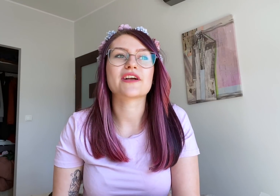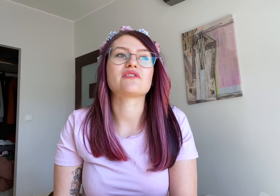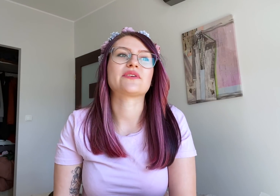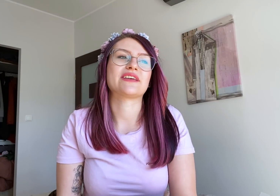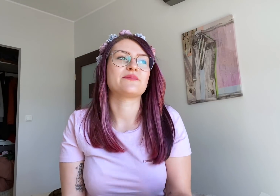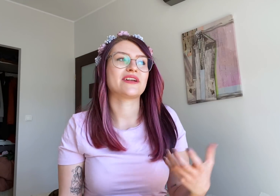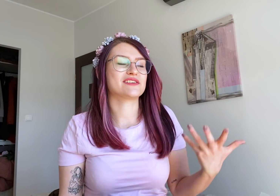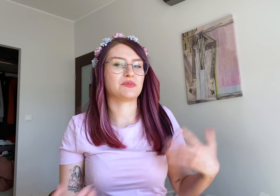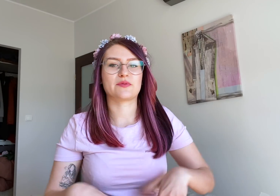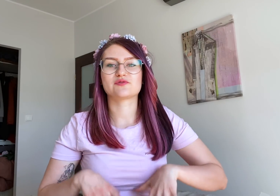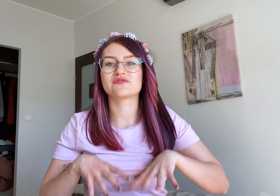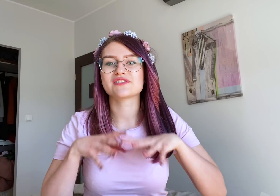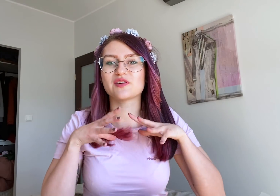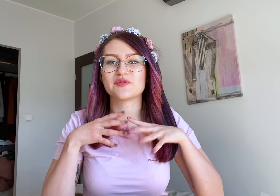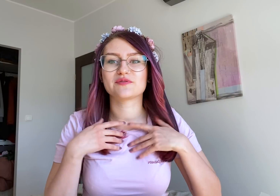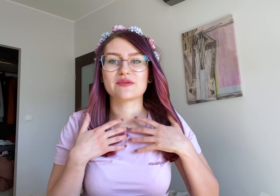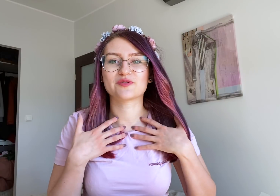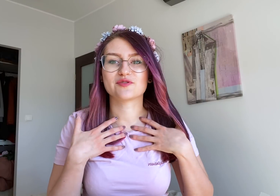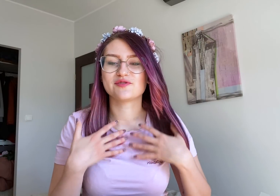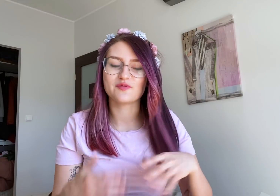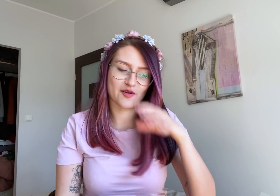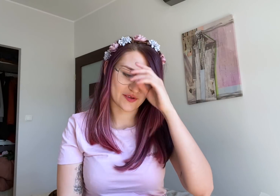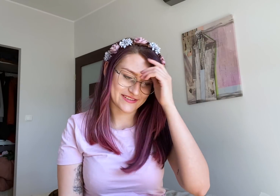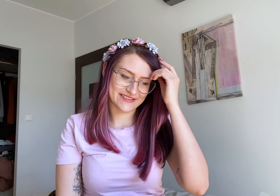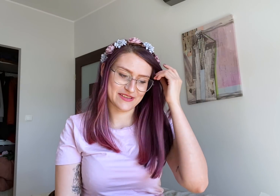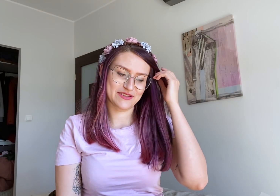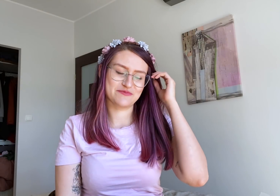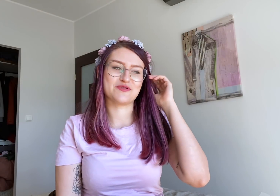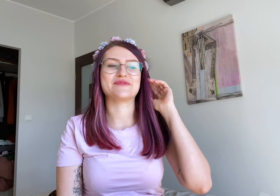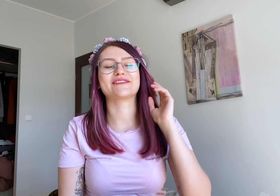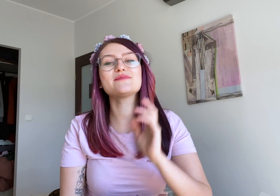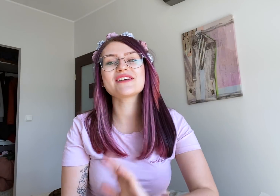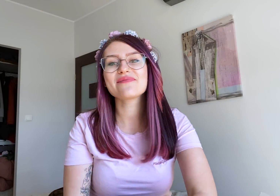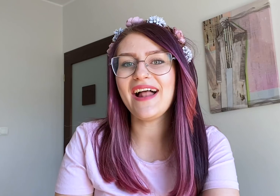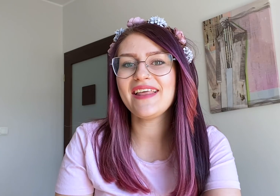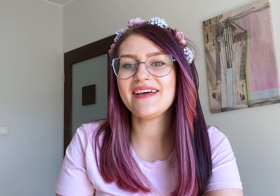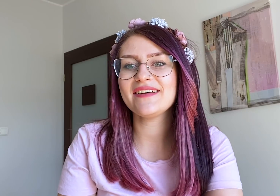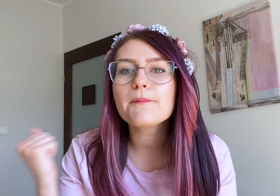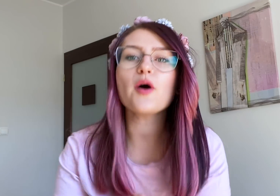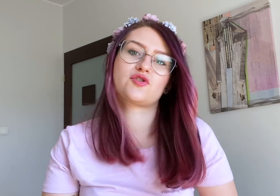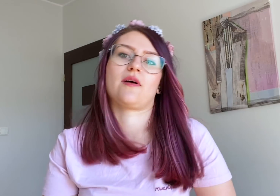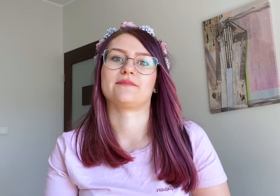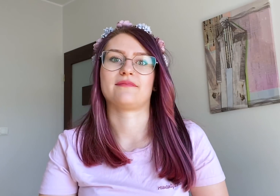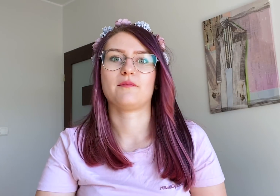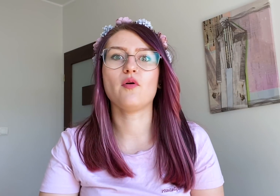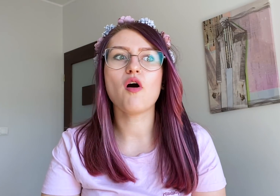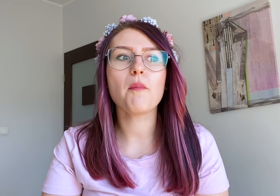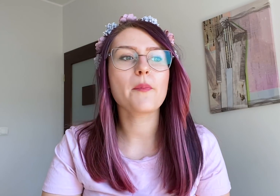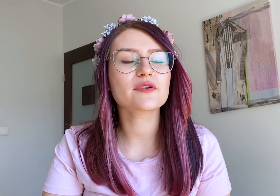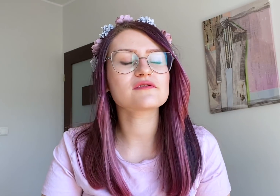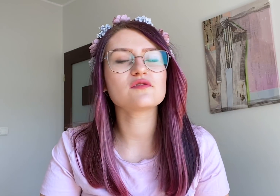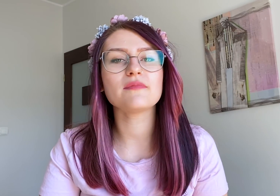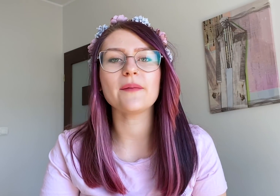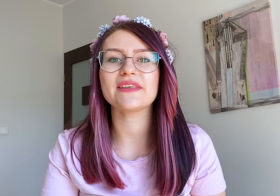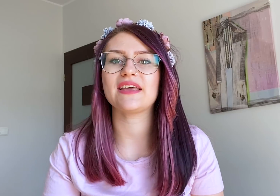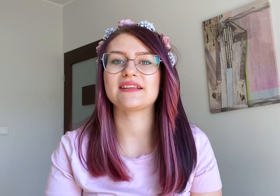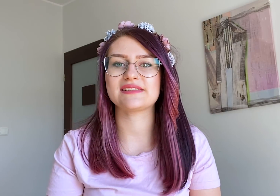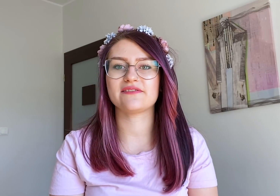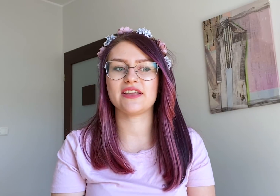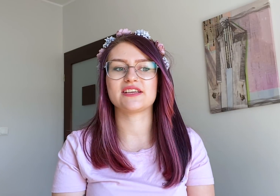jak szłam na tę imprezę to po prostu wszystko mi tutaj podchodziło i było mi niedobrze, ale poszłam! Bo po prostu mam takie nastawienie,